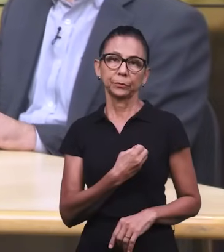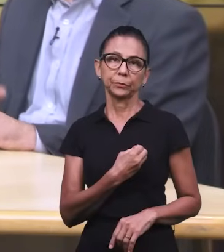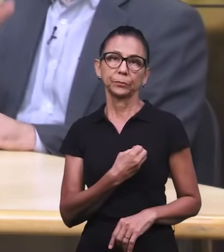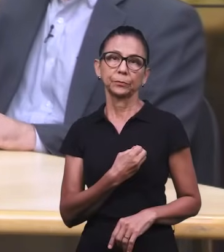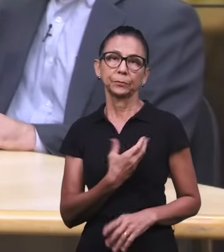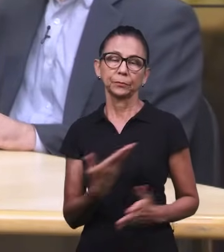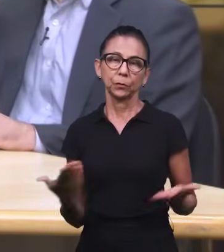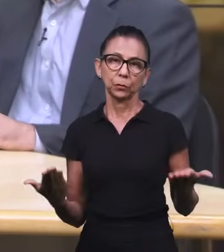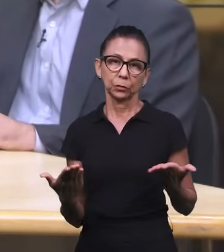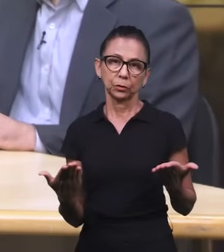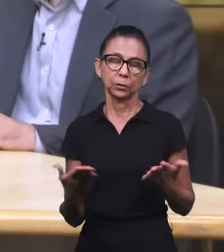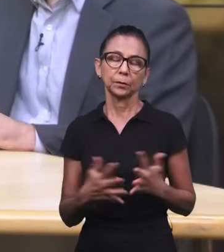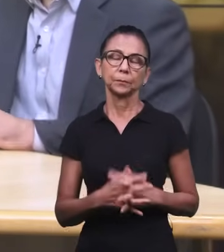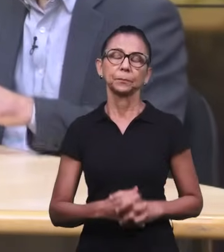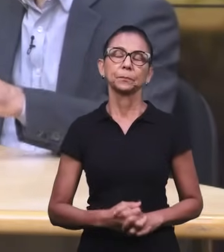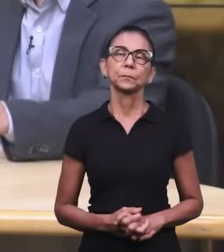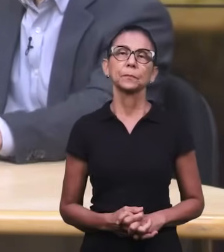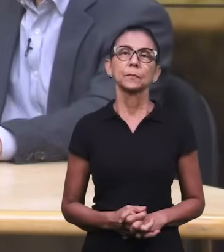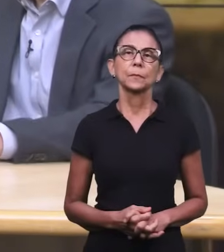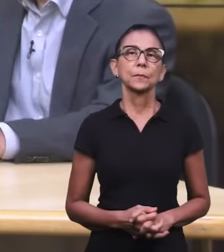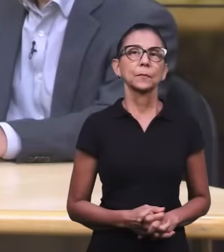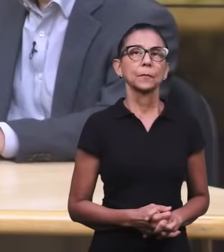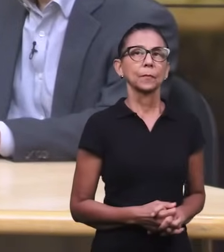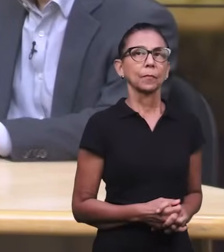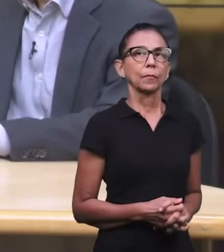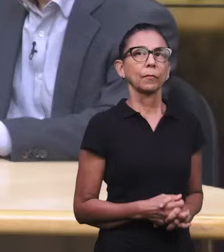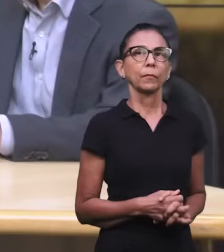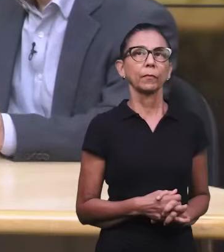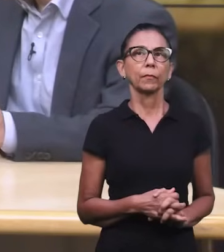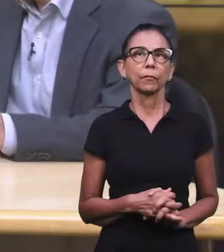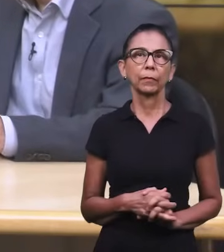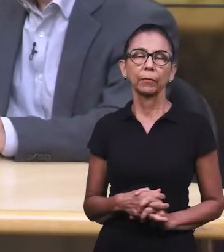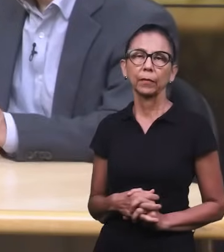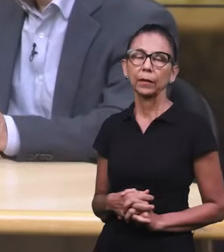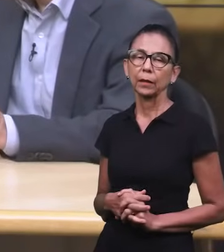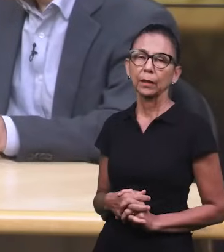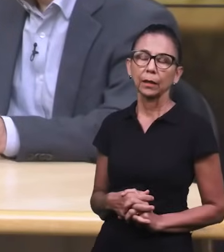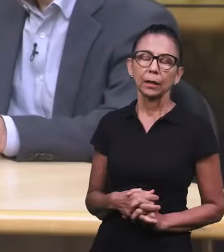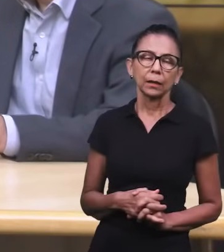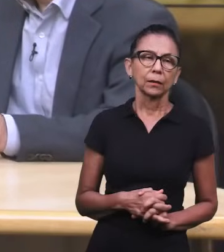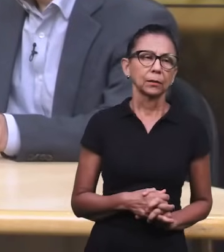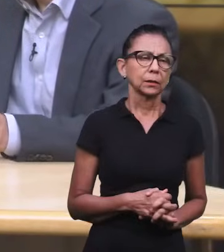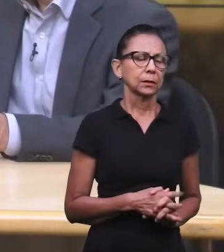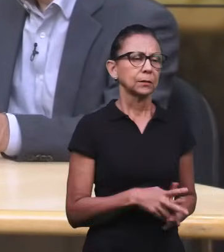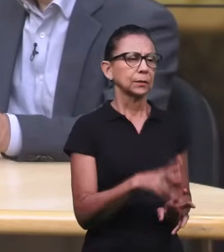verdade o a coisa que falando aí a gente vai você vai falando a gente vai pensando aqui concluindo